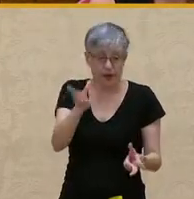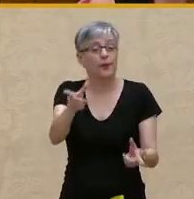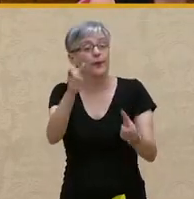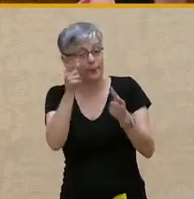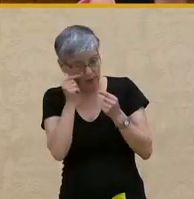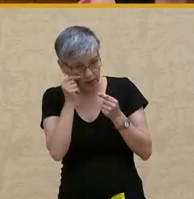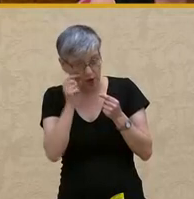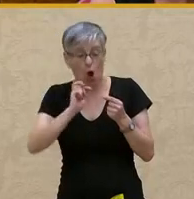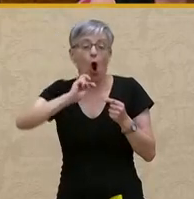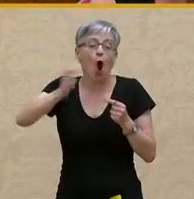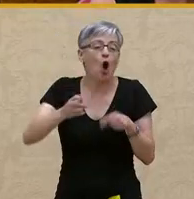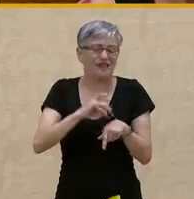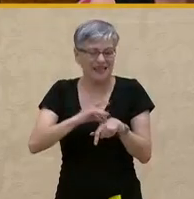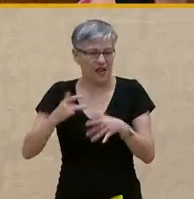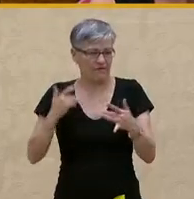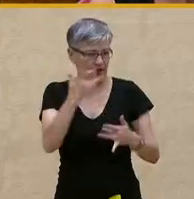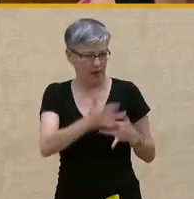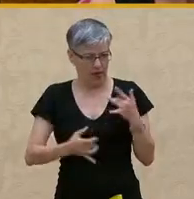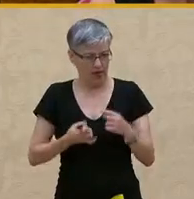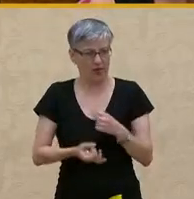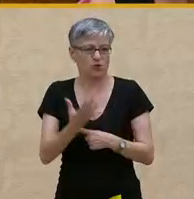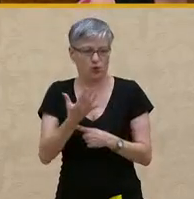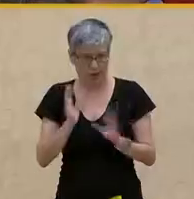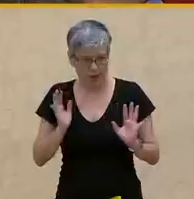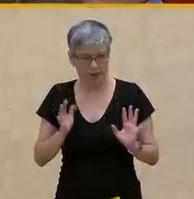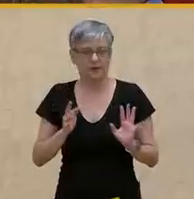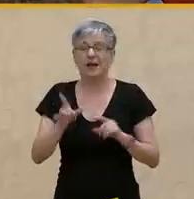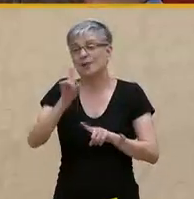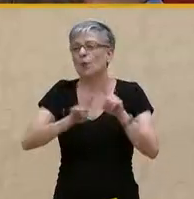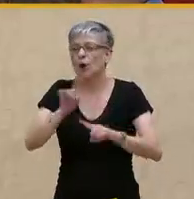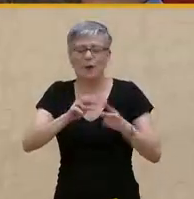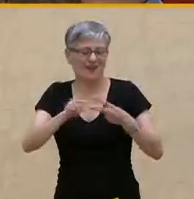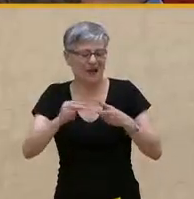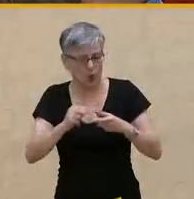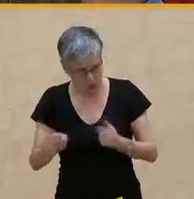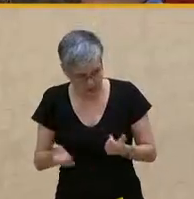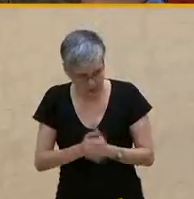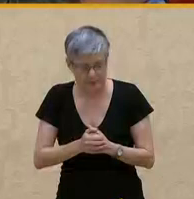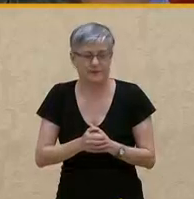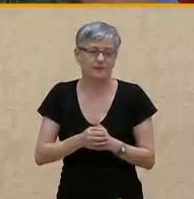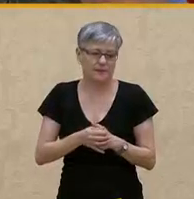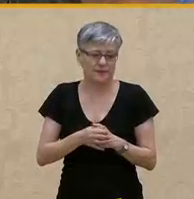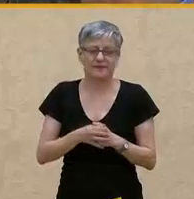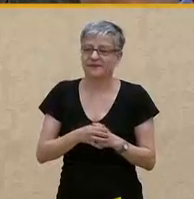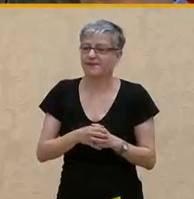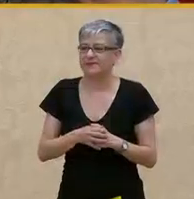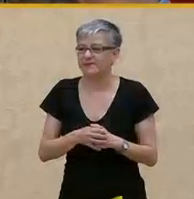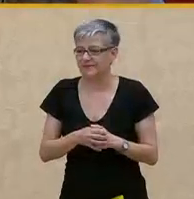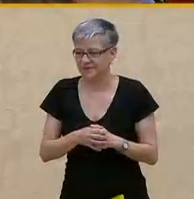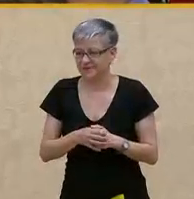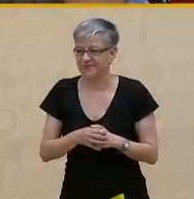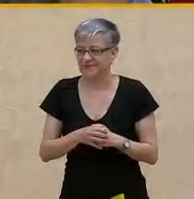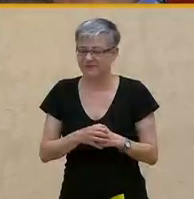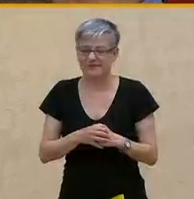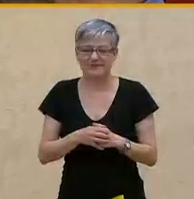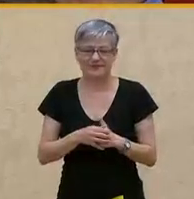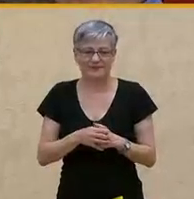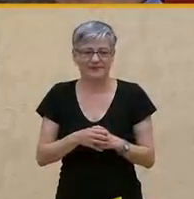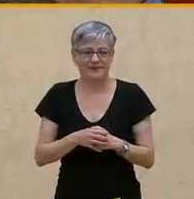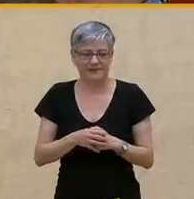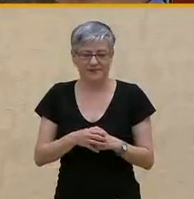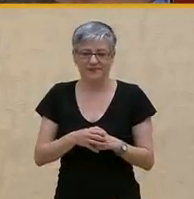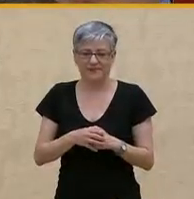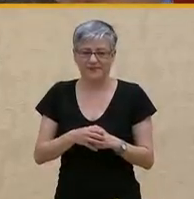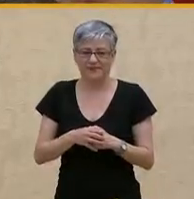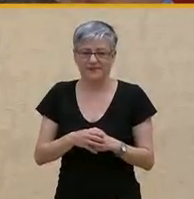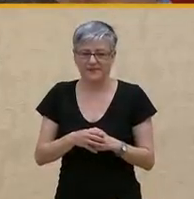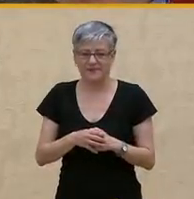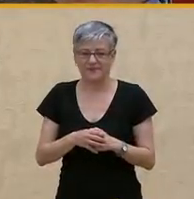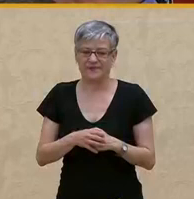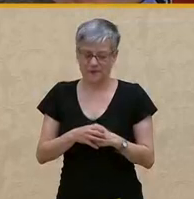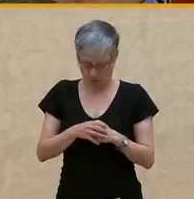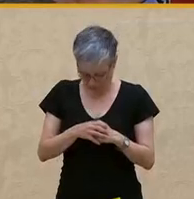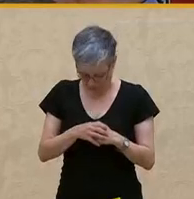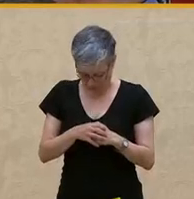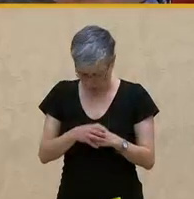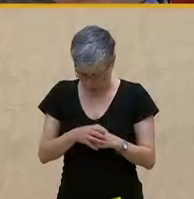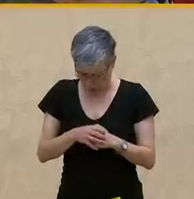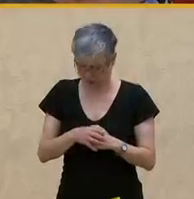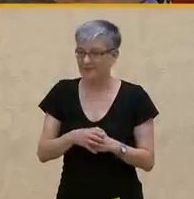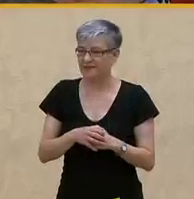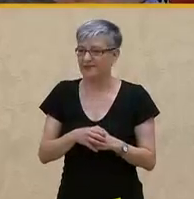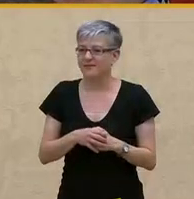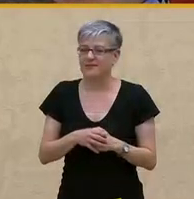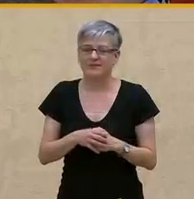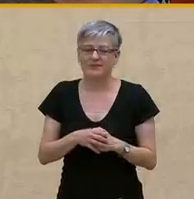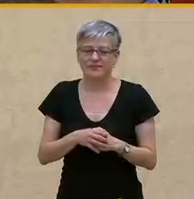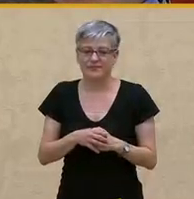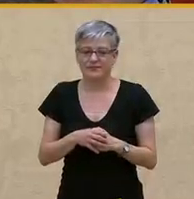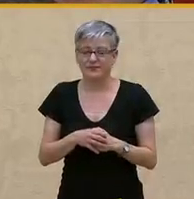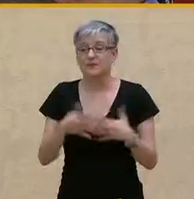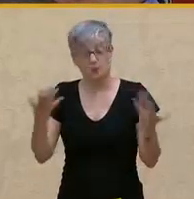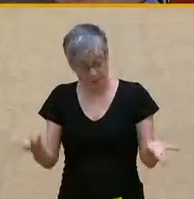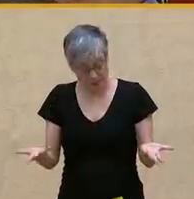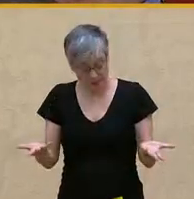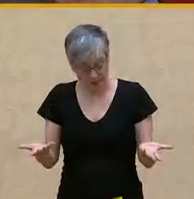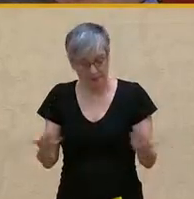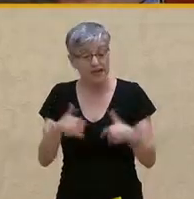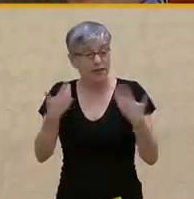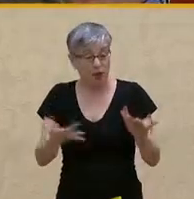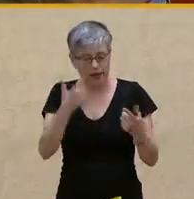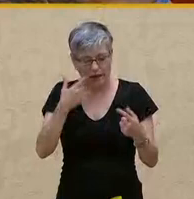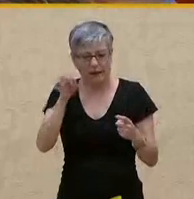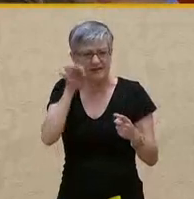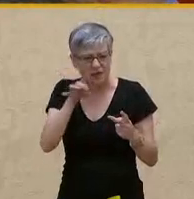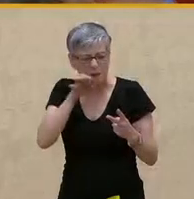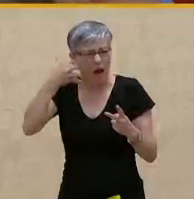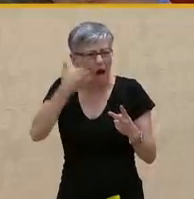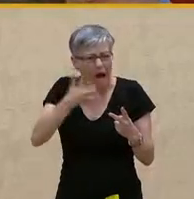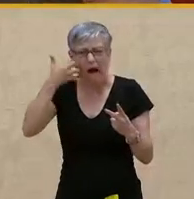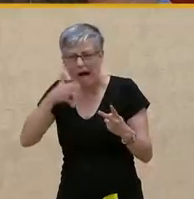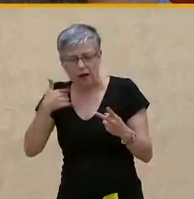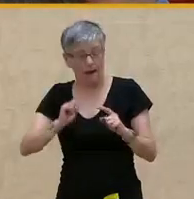otras patologías. Perdón la interrupción -Cuando terminé estando en el hospital, la revisión,